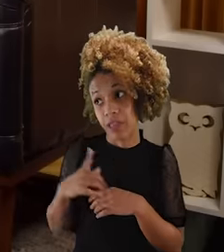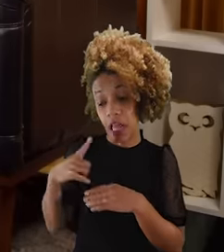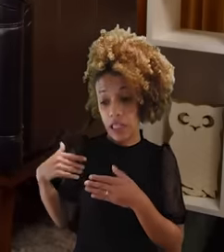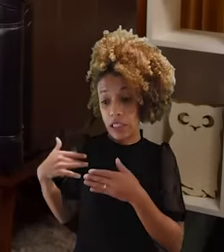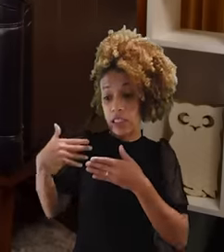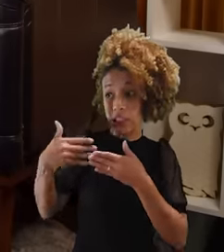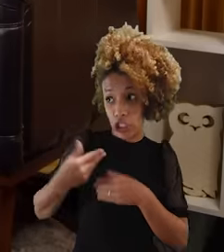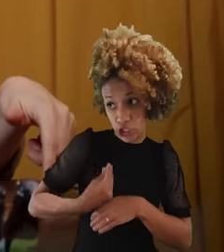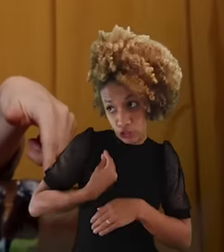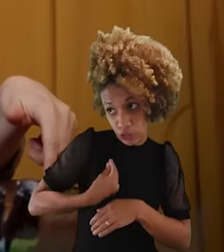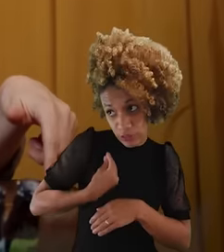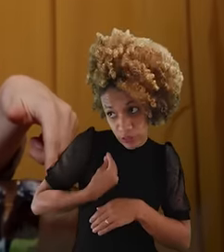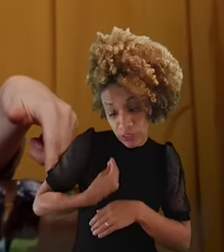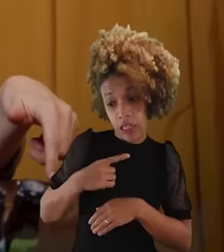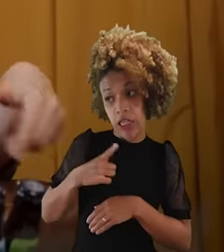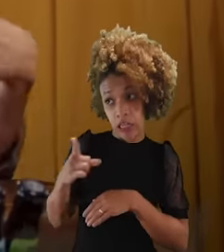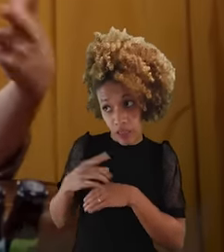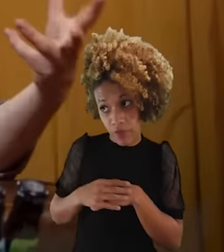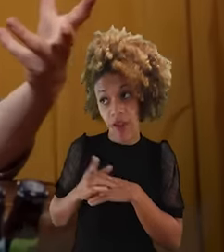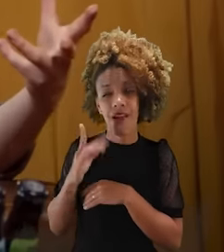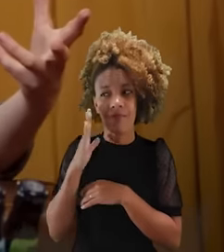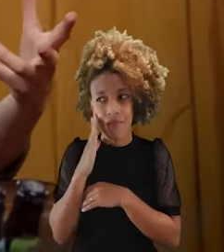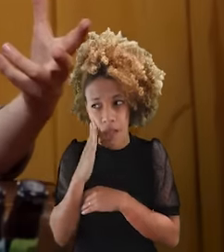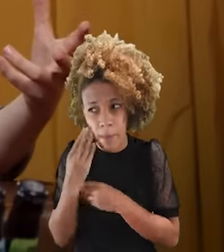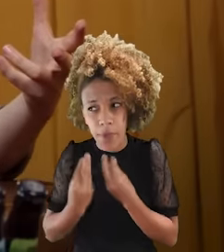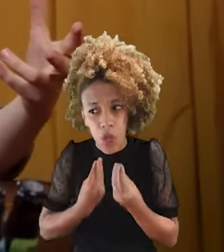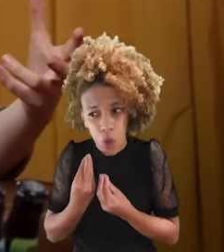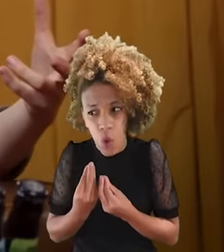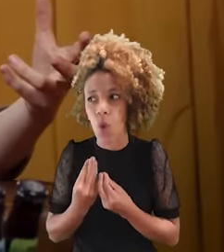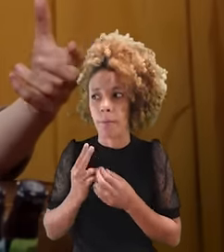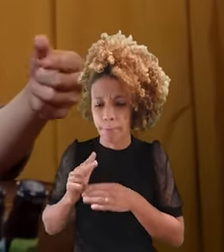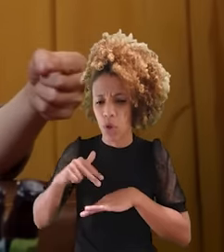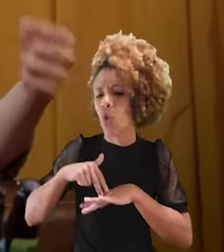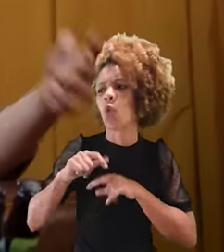de vida que ele teve sim ele sabe como é que ele chega nas pessoas o que que tá chegando O que que